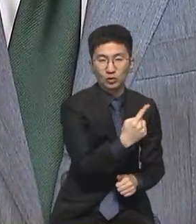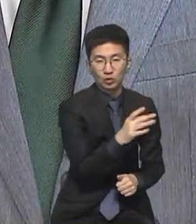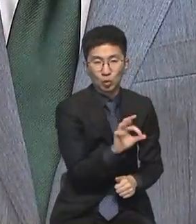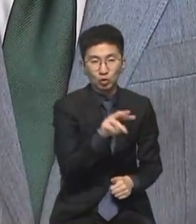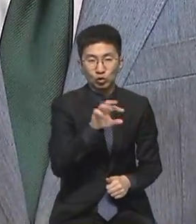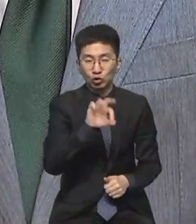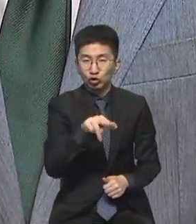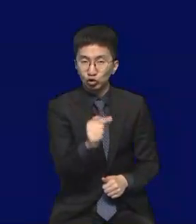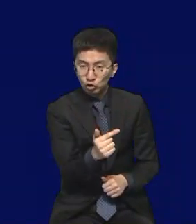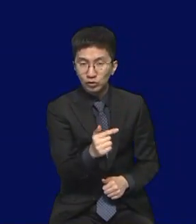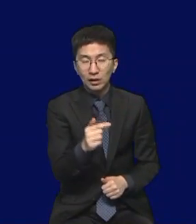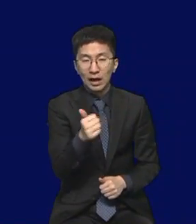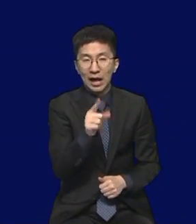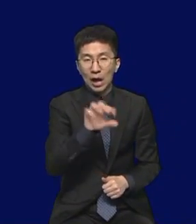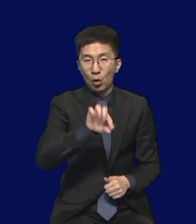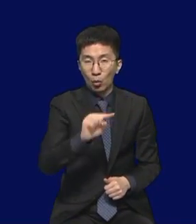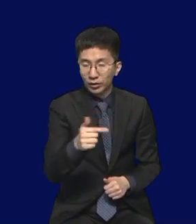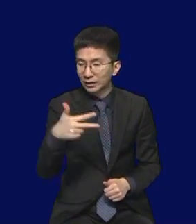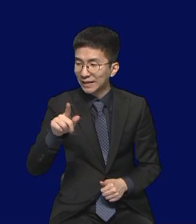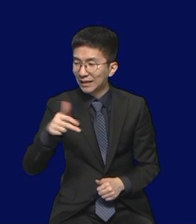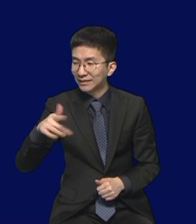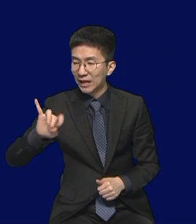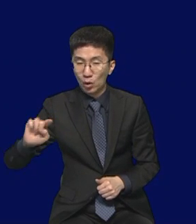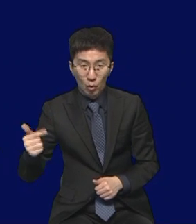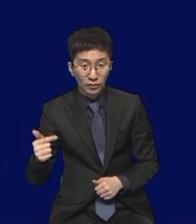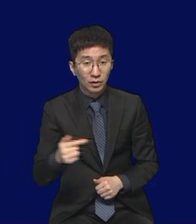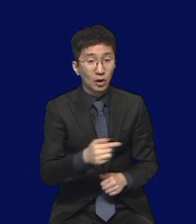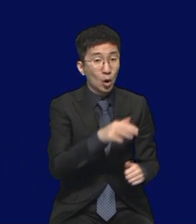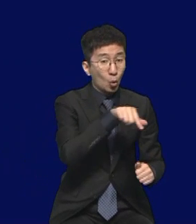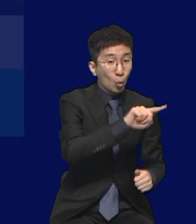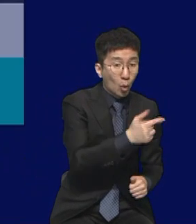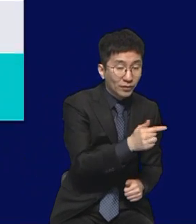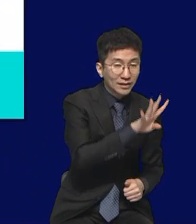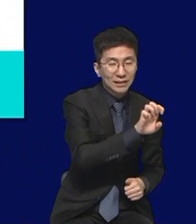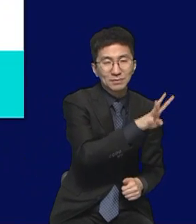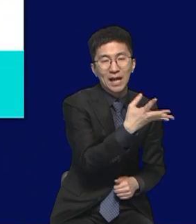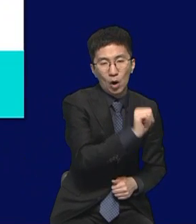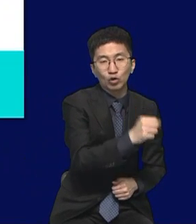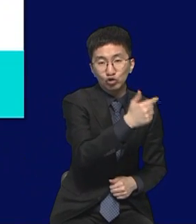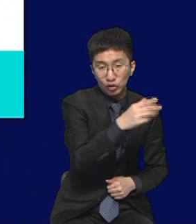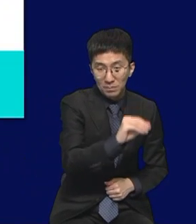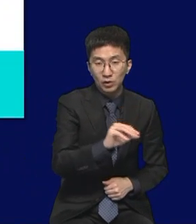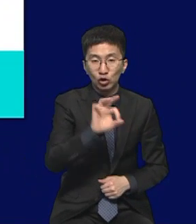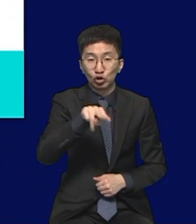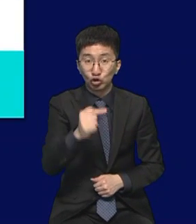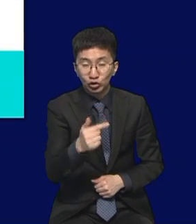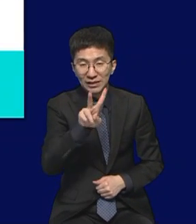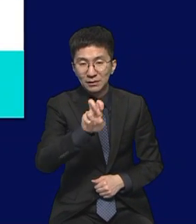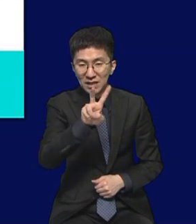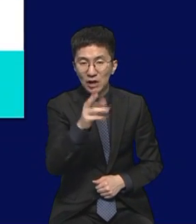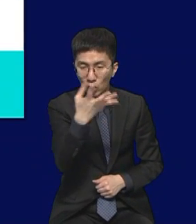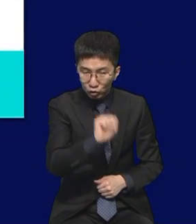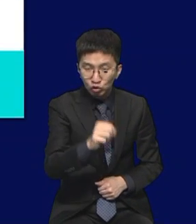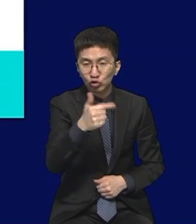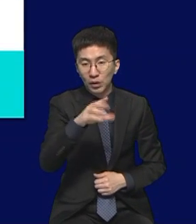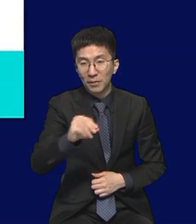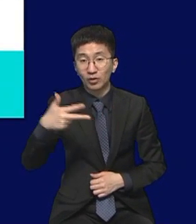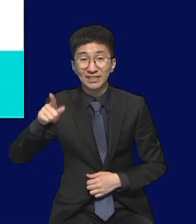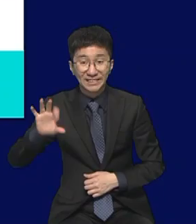권 의원은 44억 6천, 윤 의원이 22억 6천, 장 의원은 21억 6천만 원을 각각